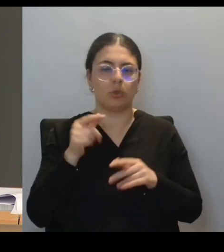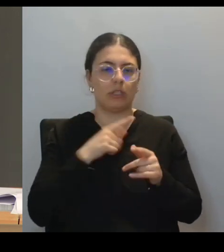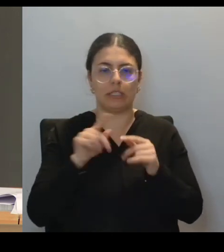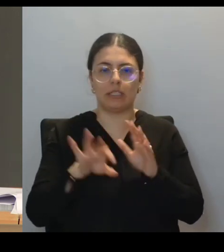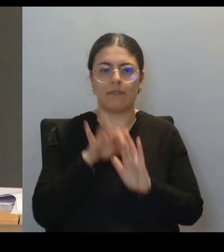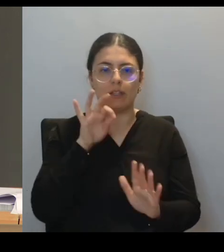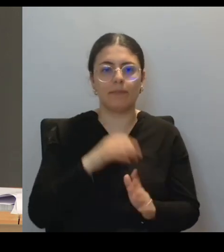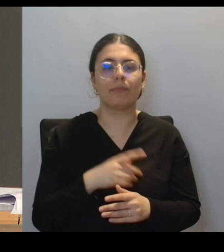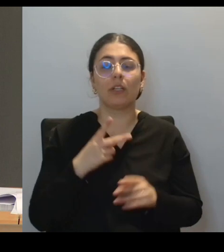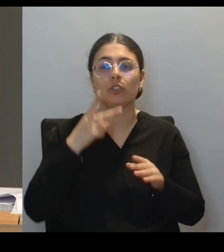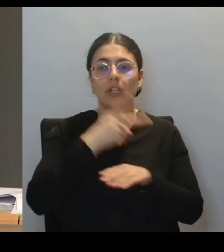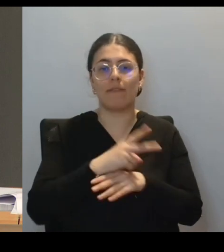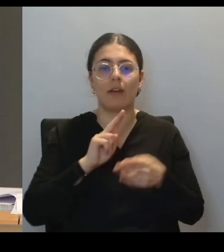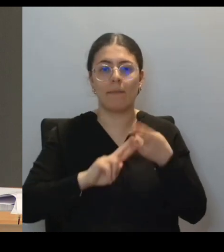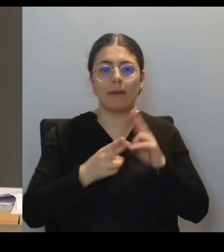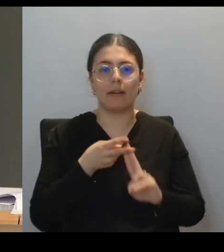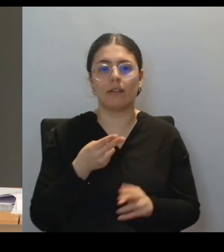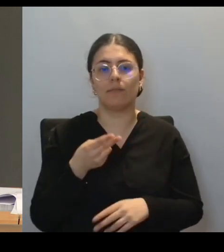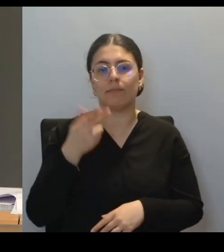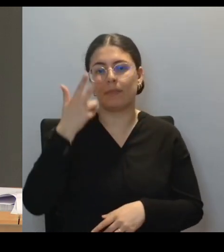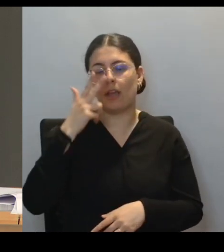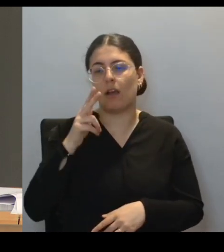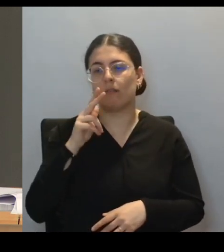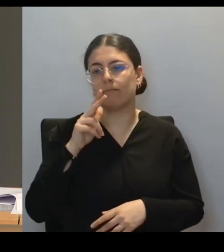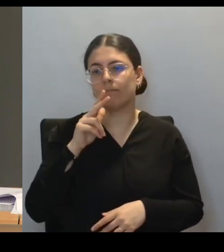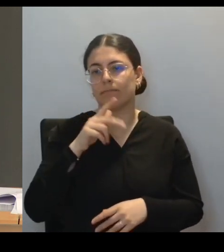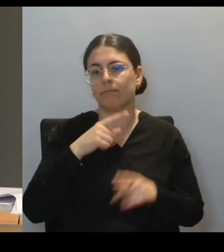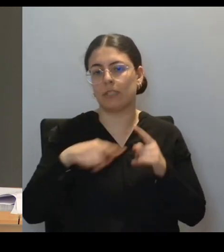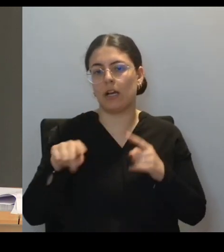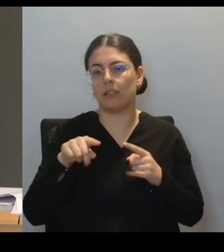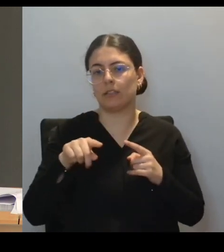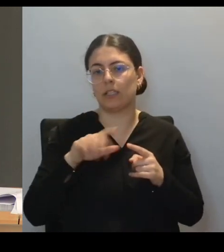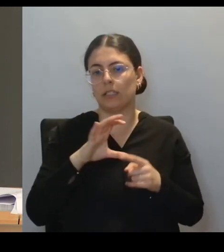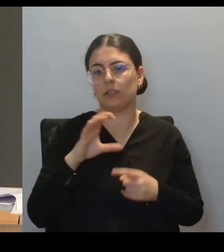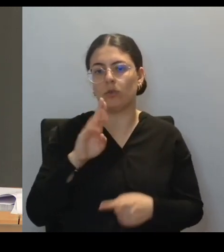137 Ungültige zwei Ja 16 914 Enthaltungen fünf Damit nicht